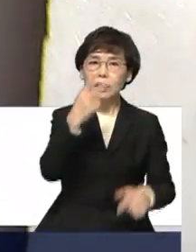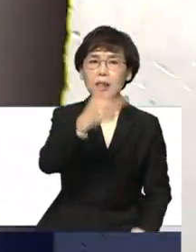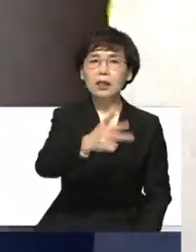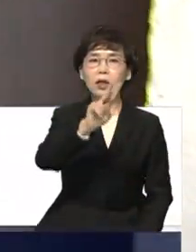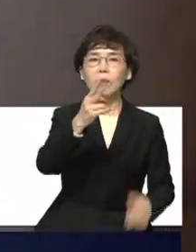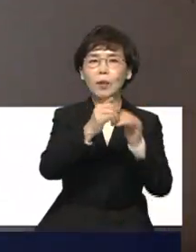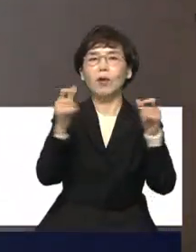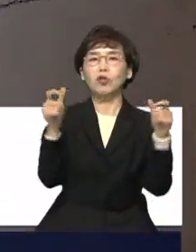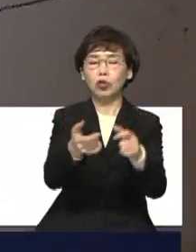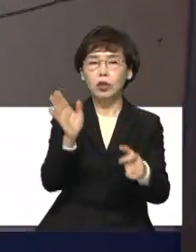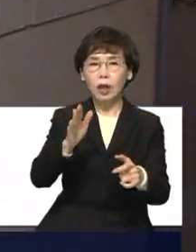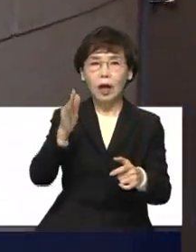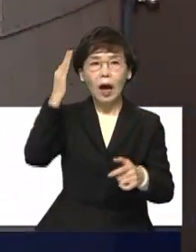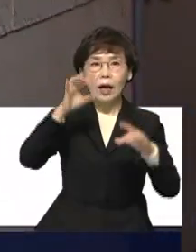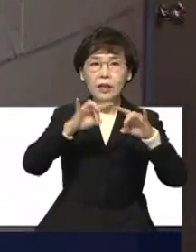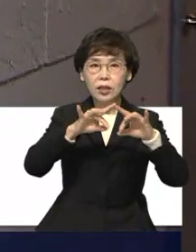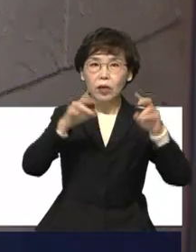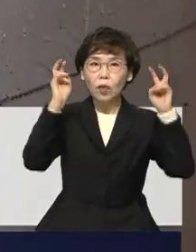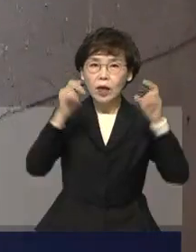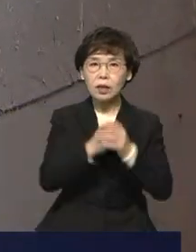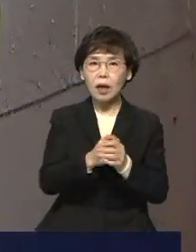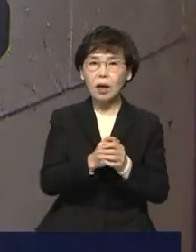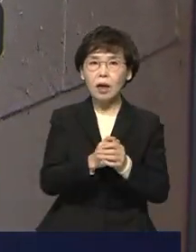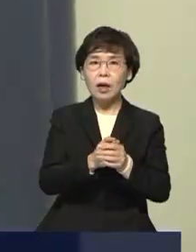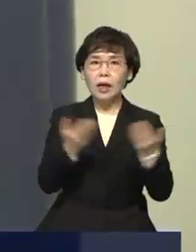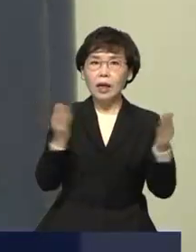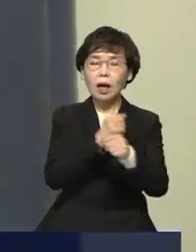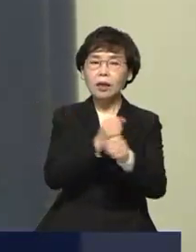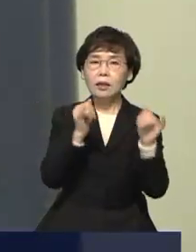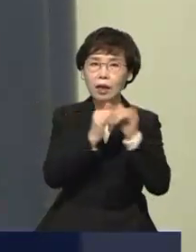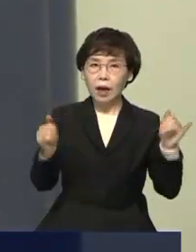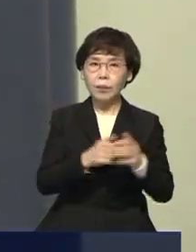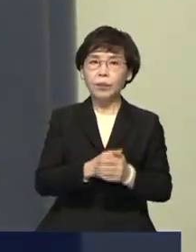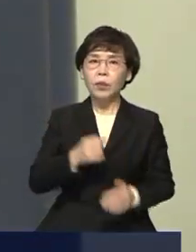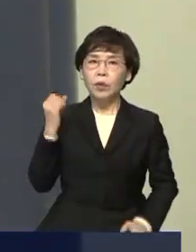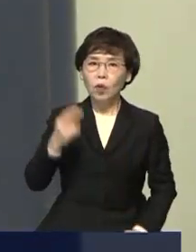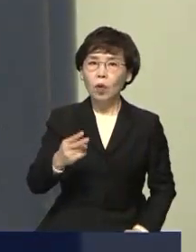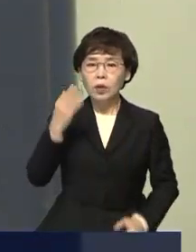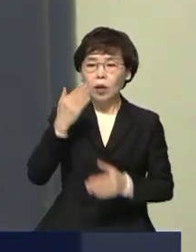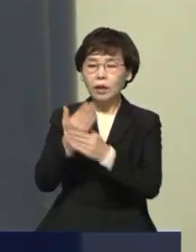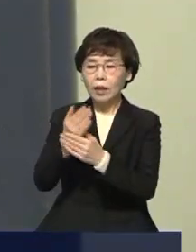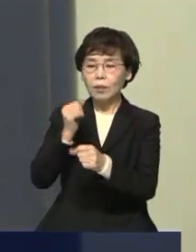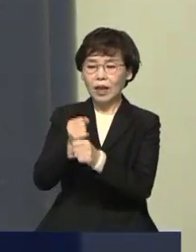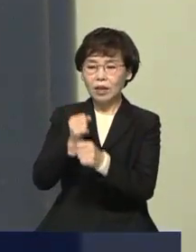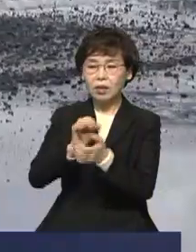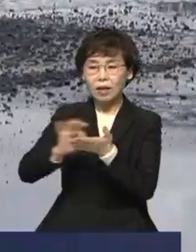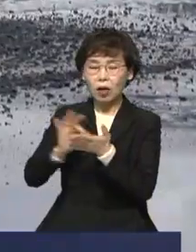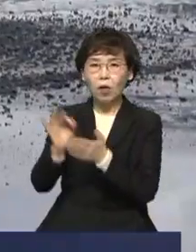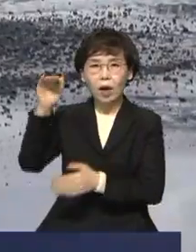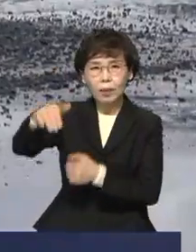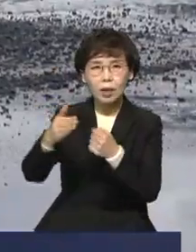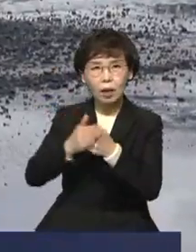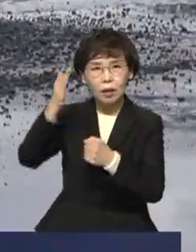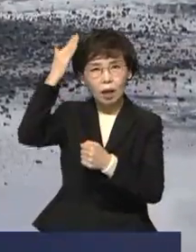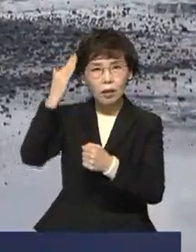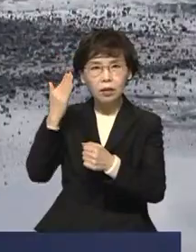감축하는데 한국전력의 청원경찰 검침 등 현장 인력과 석탄 생산량 감소에 따른 대한석탄공사의 현장 인력 등이 대상입니다.